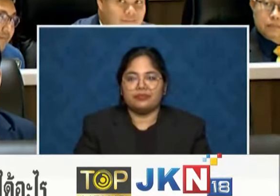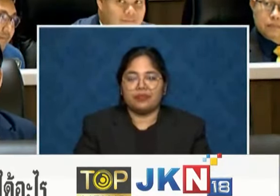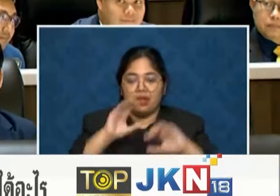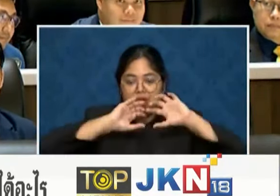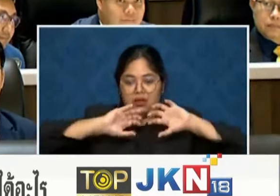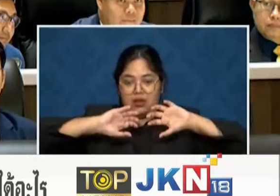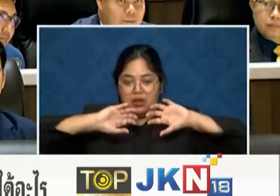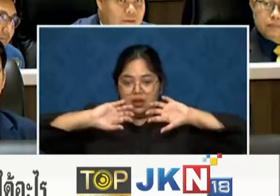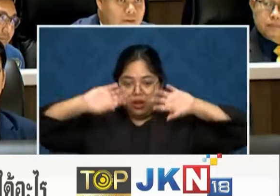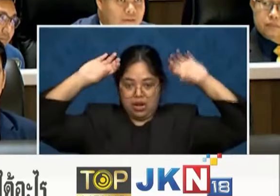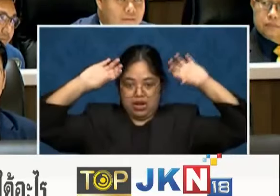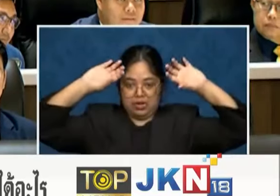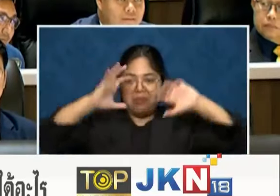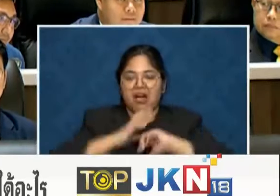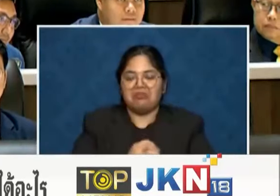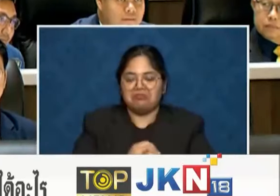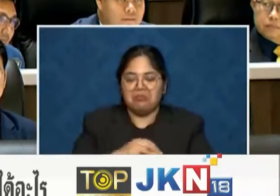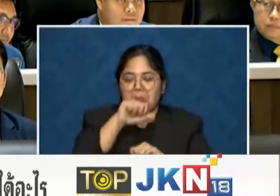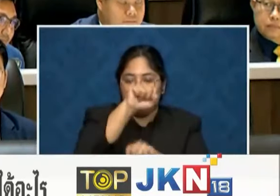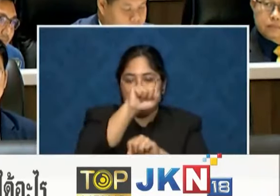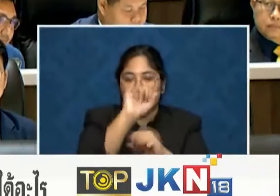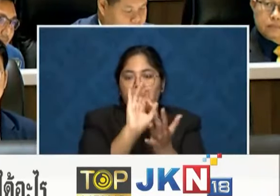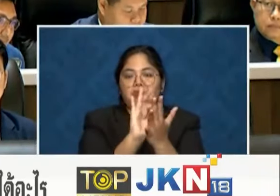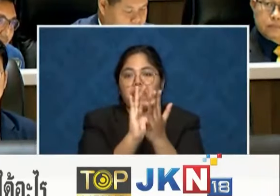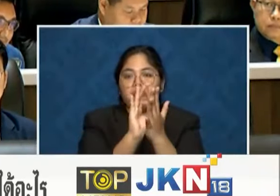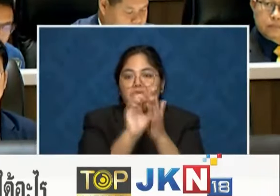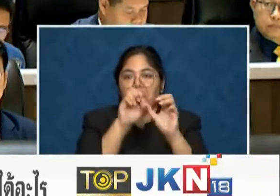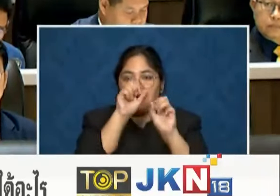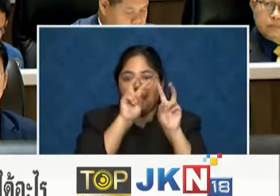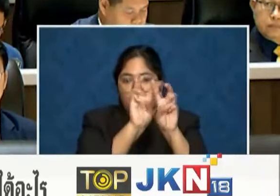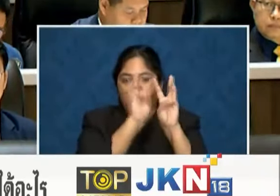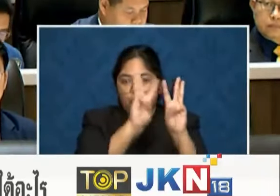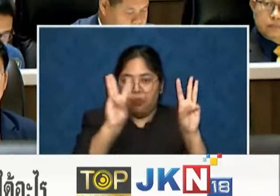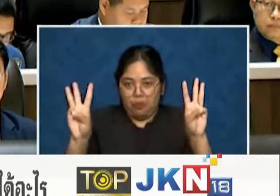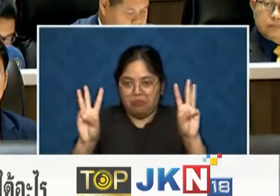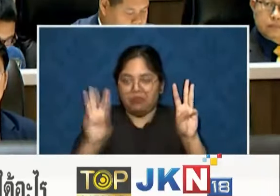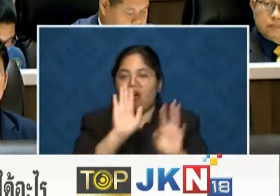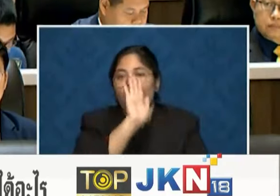ที่ 3 เรื่องของเซลล์แมนคุณจุรินทร์บอก ว่าตกลงเนี่ยคุณแสดงบทบาทเซลล์แมนปิดการ